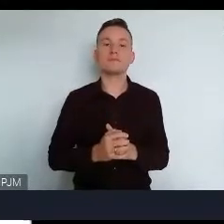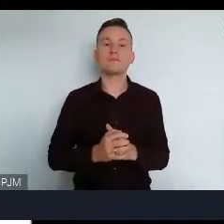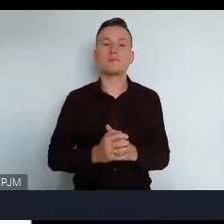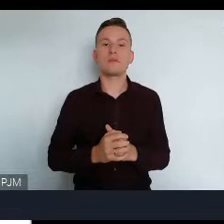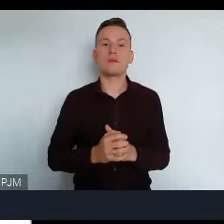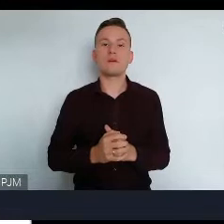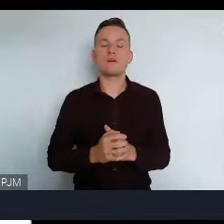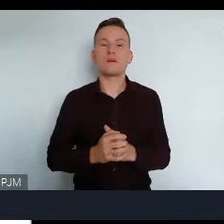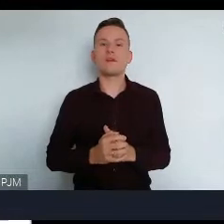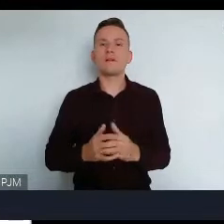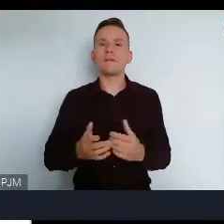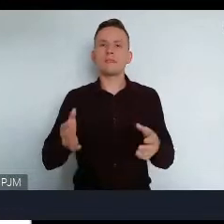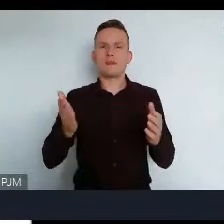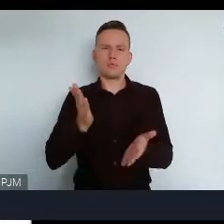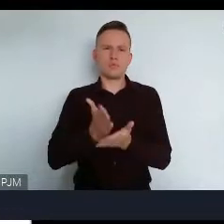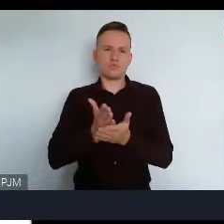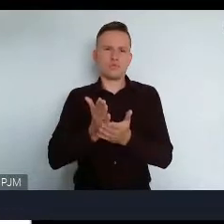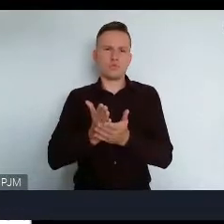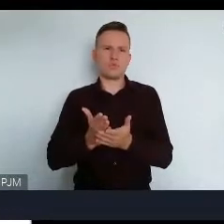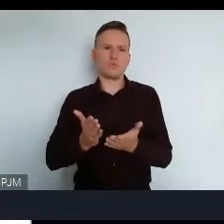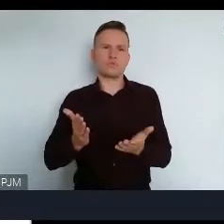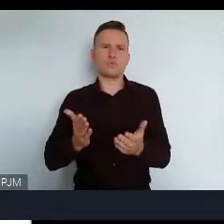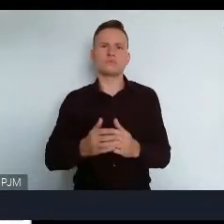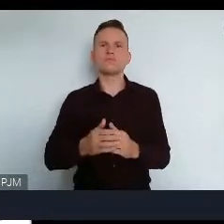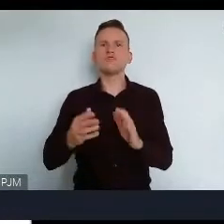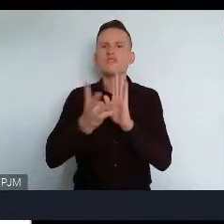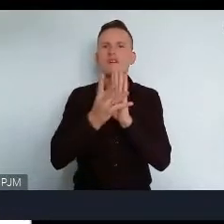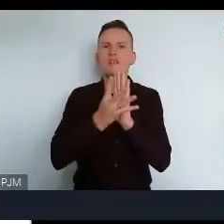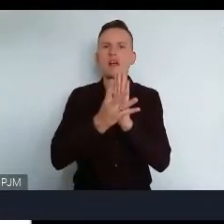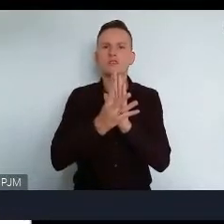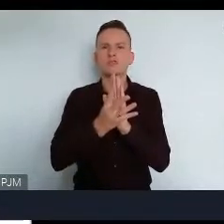jest wykorzystywane przez sieć 19 miast URBACT